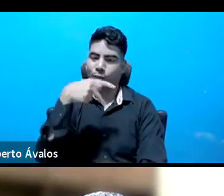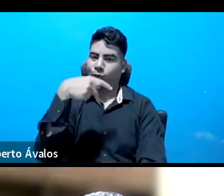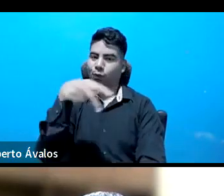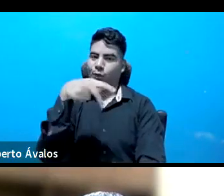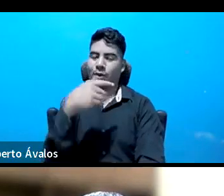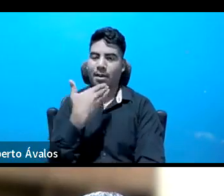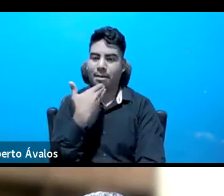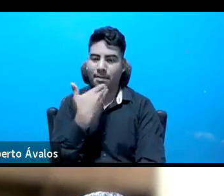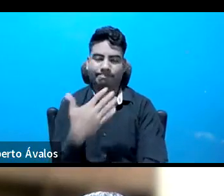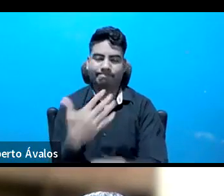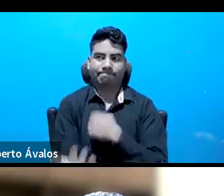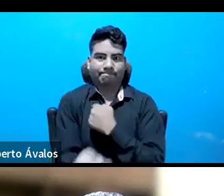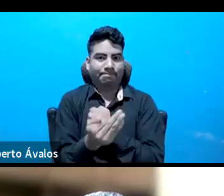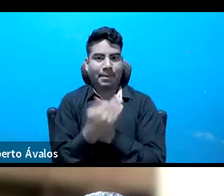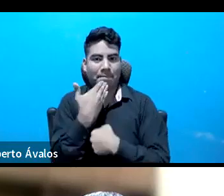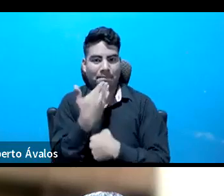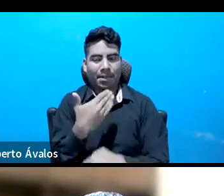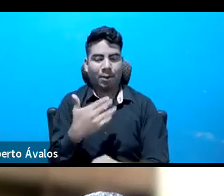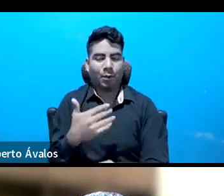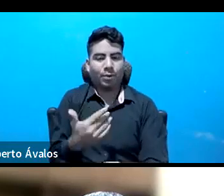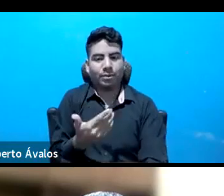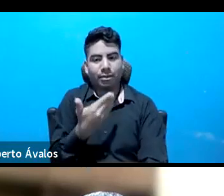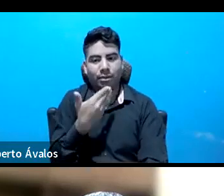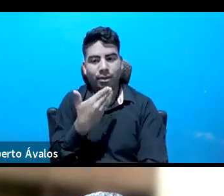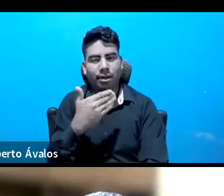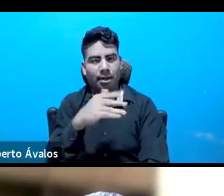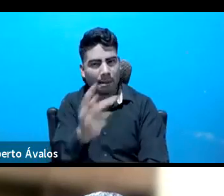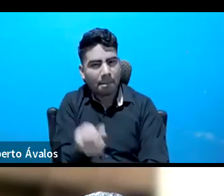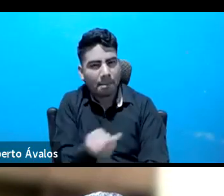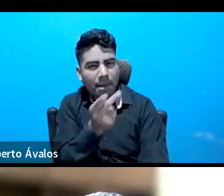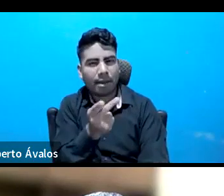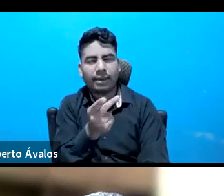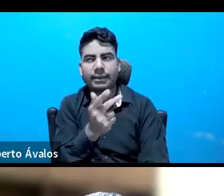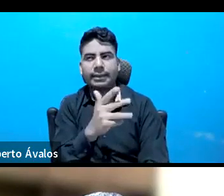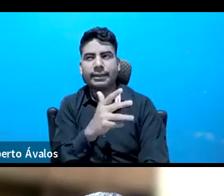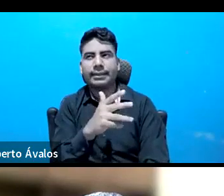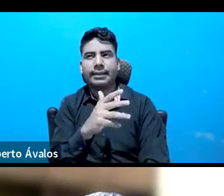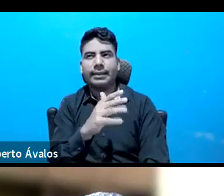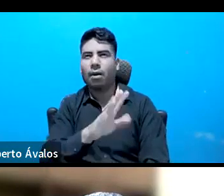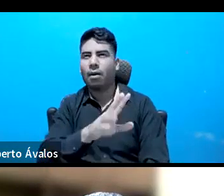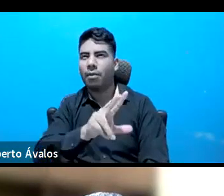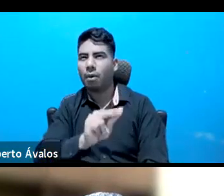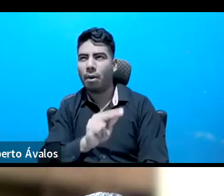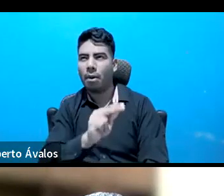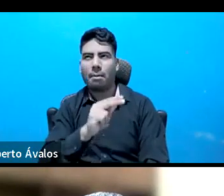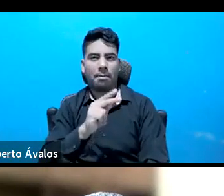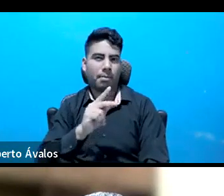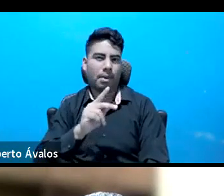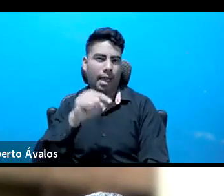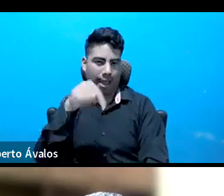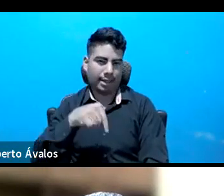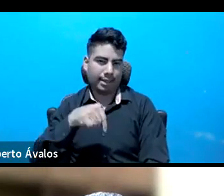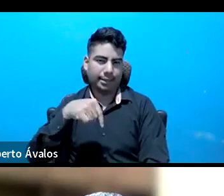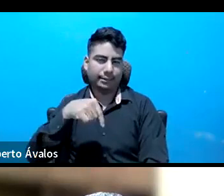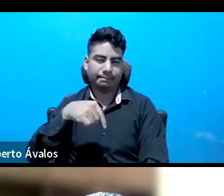supone tu su ponencia. Y más que una pregunta más que una pregunta es más tarde, como la extraña